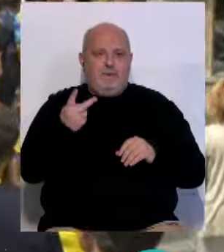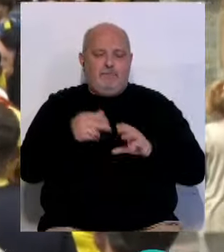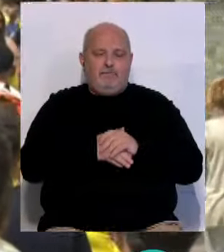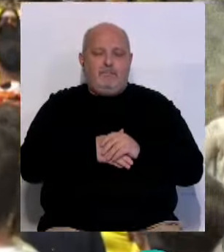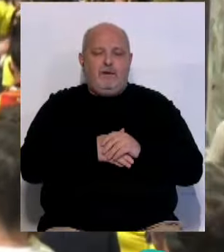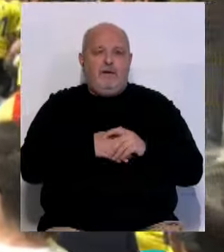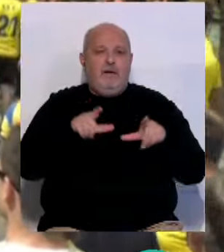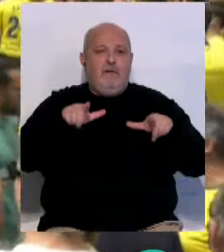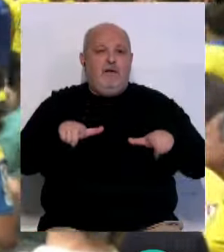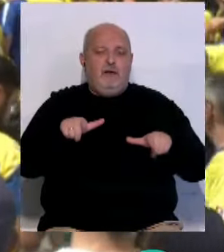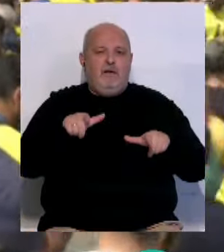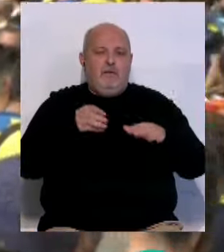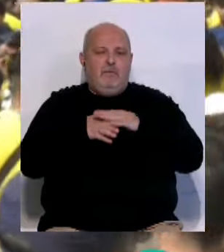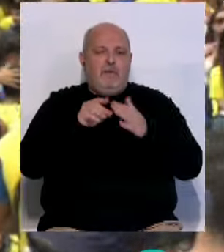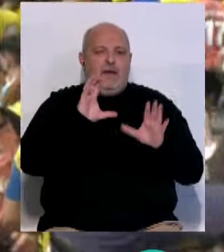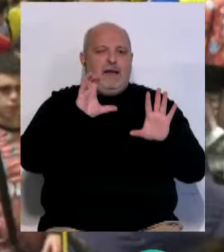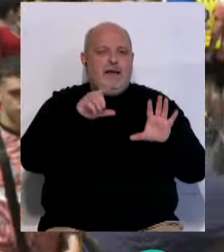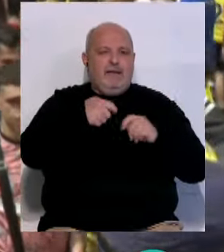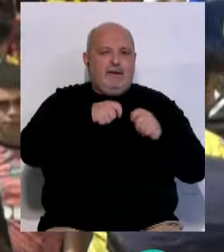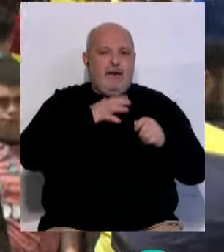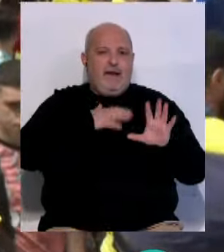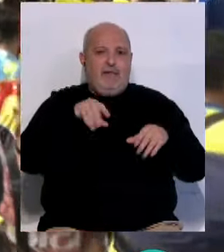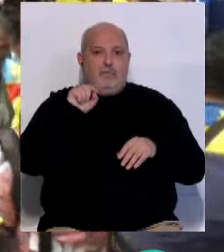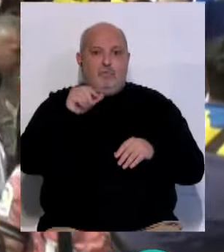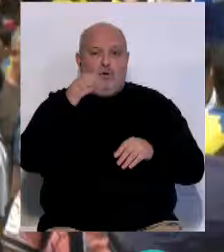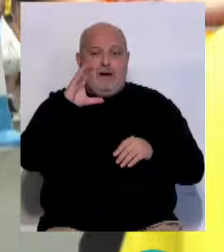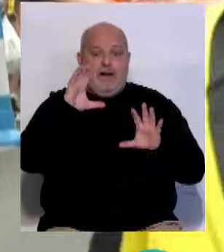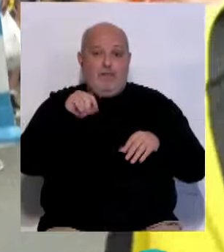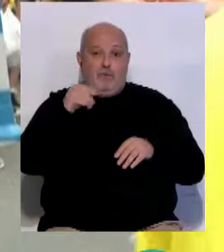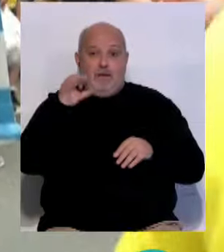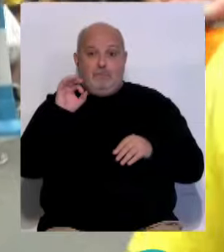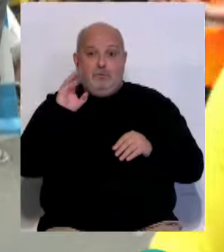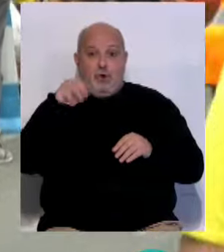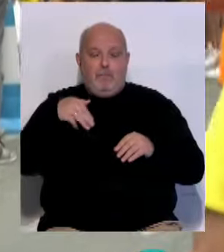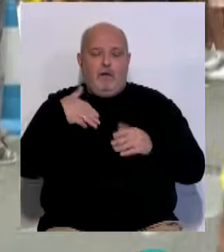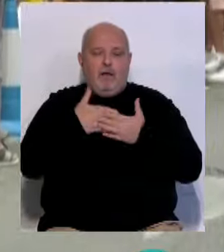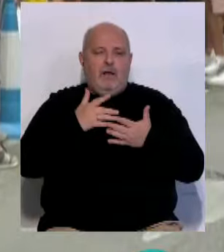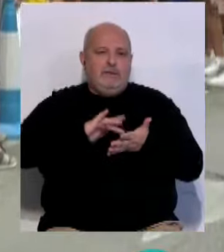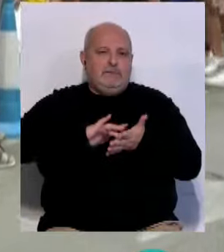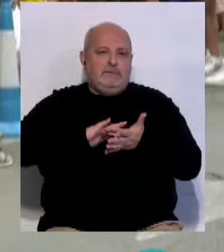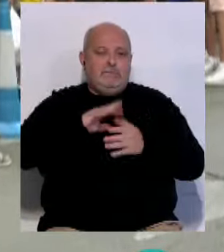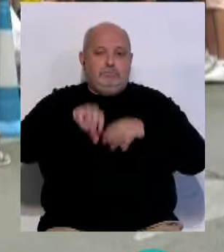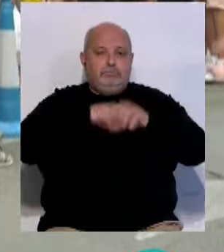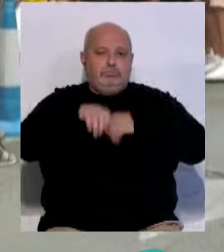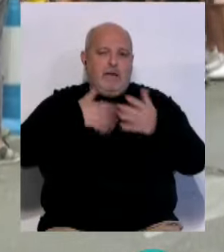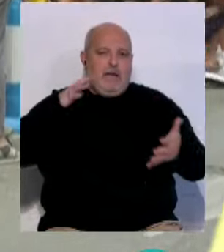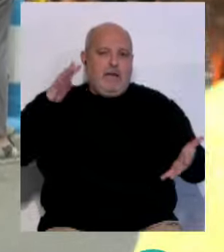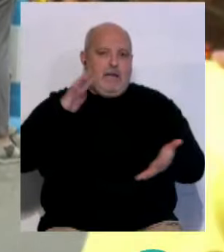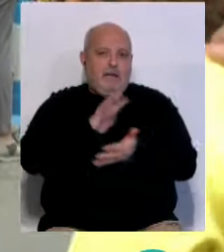plataforma entrada cdf.com estarán disponibles hasta agotar todo el aforo disponible y una de